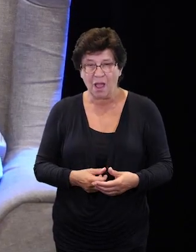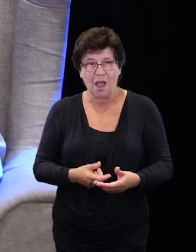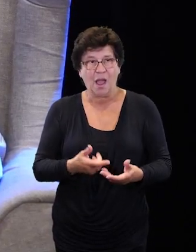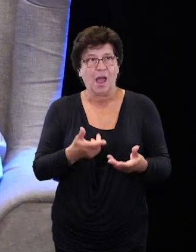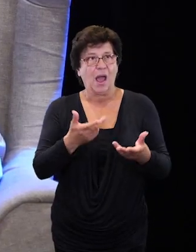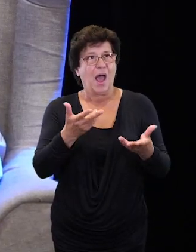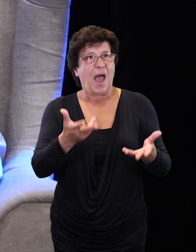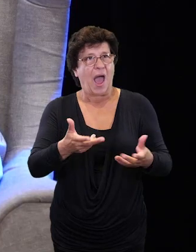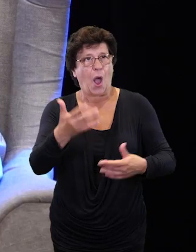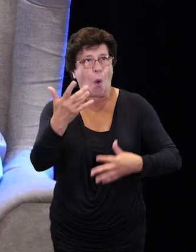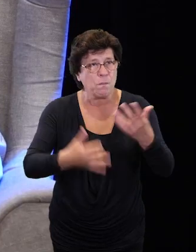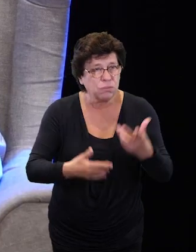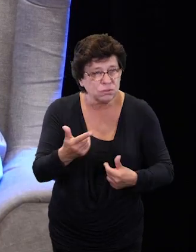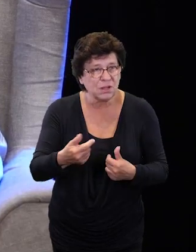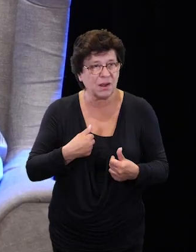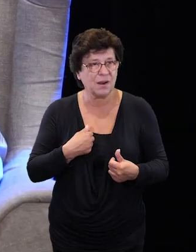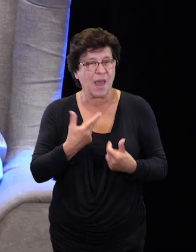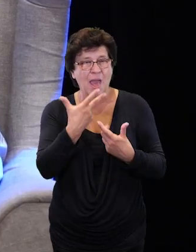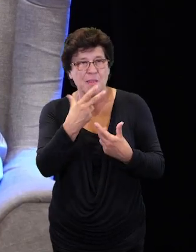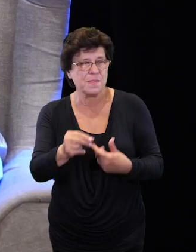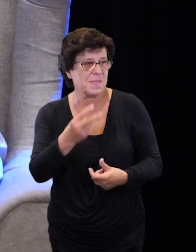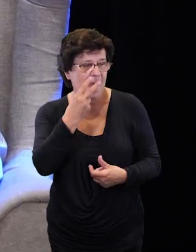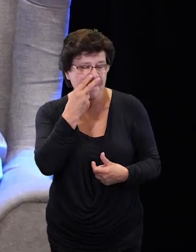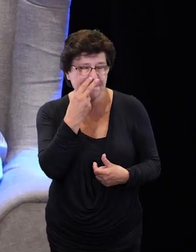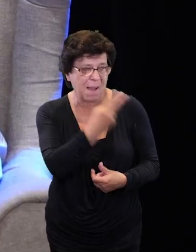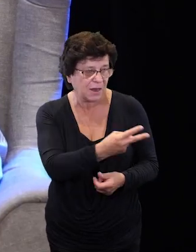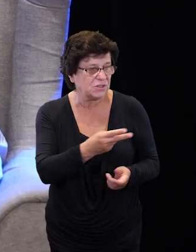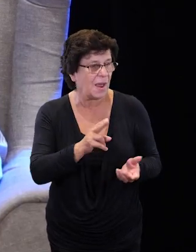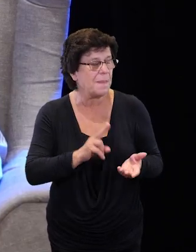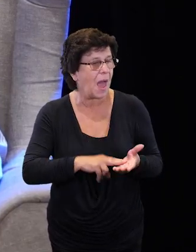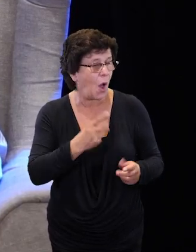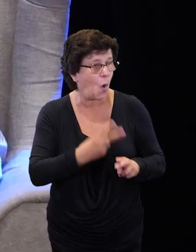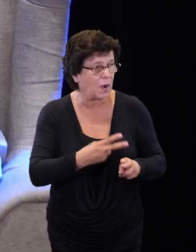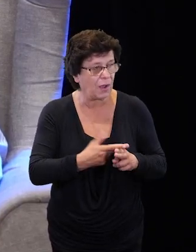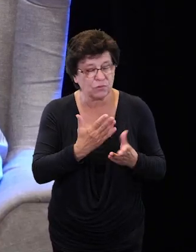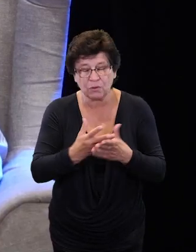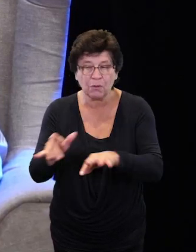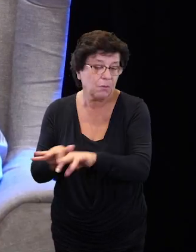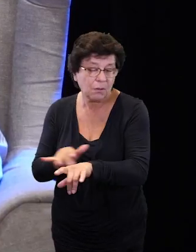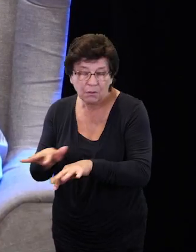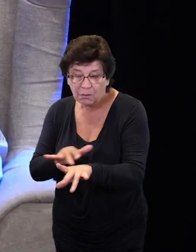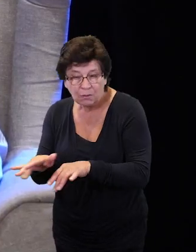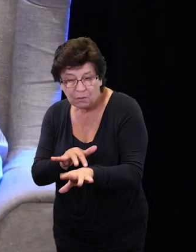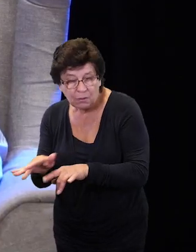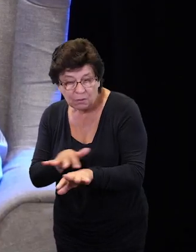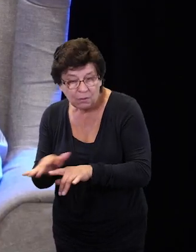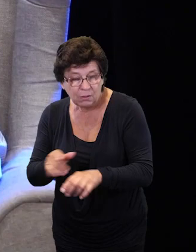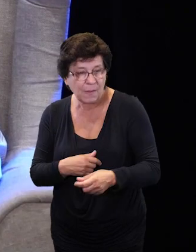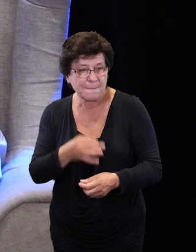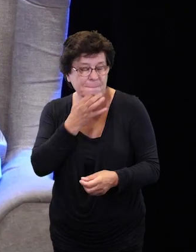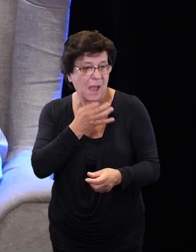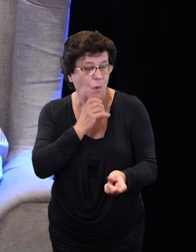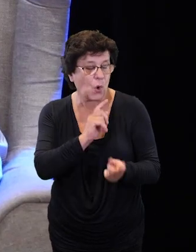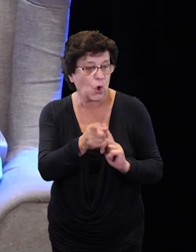Czy komputeryzacja zlikwidowała biurokrację? Nie. Uważam, że jest jeszcze gorzej, niż było. Trzeba więcej pisać, więcej kodować.